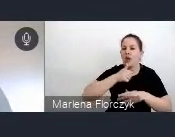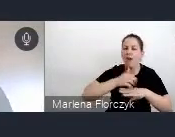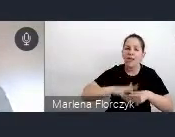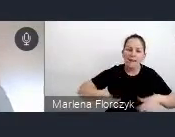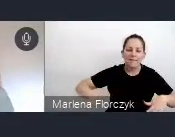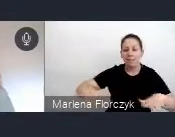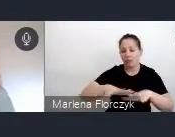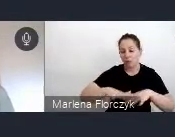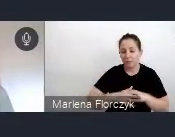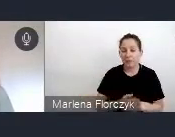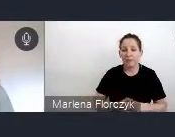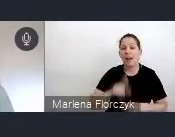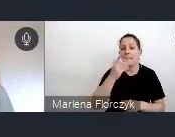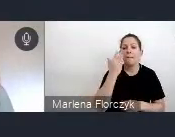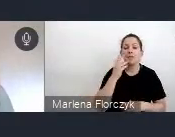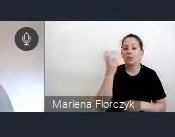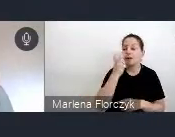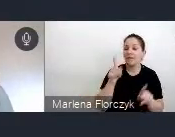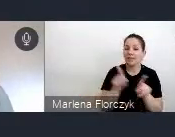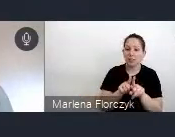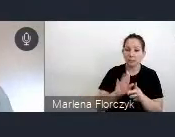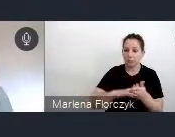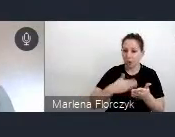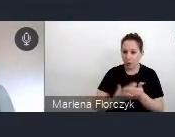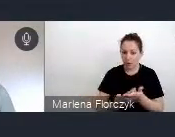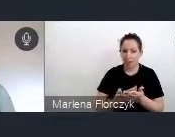Natomiast bardzo ciekawym też przykładem jest Zabrze,